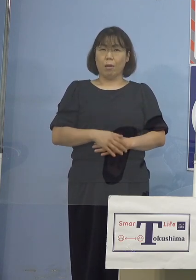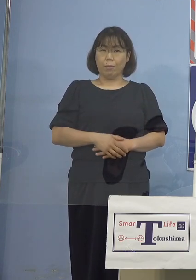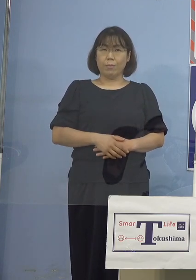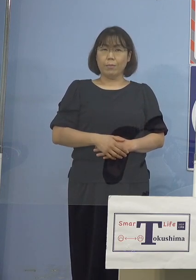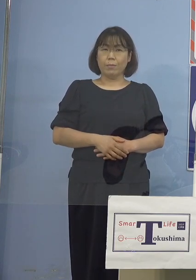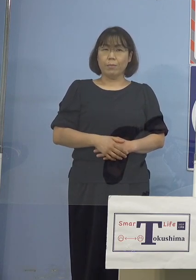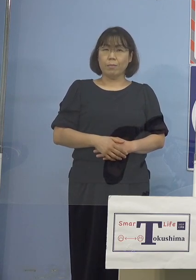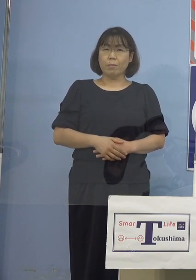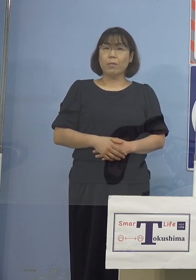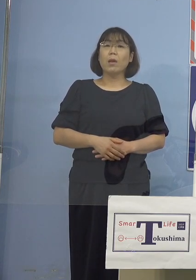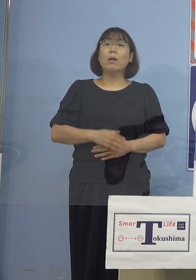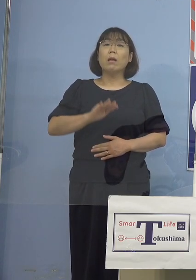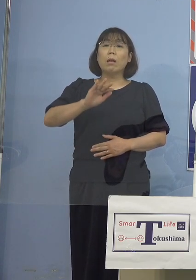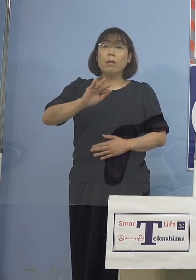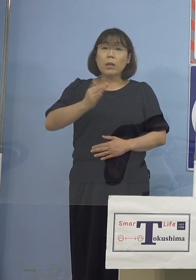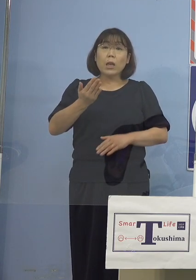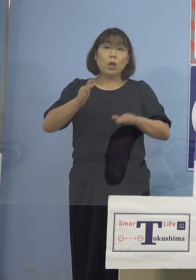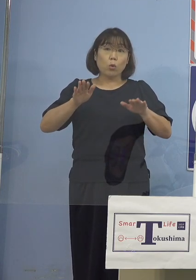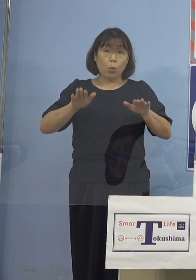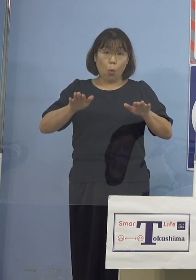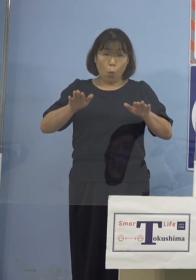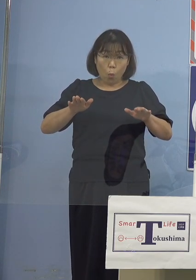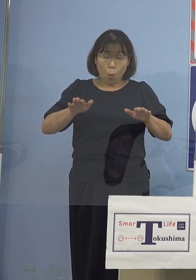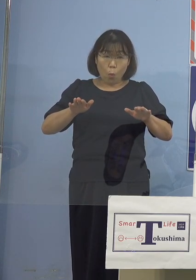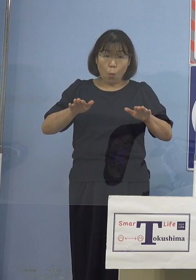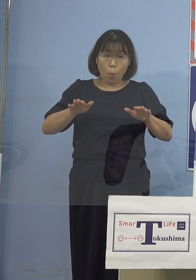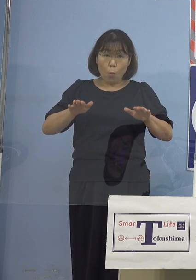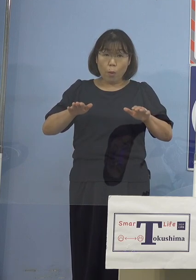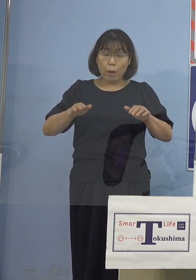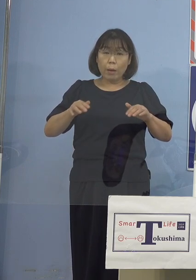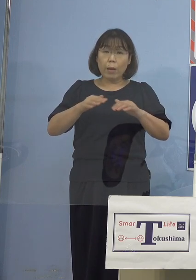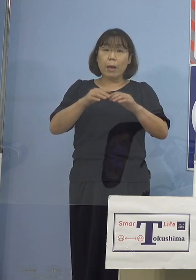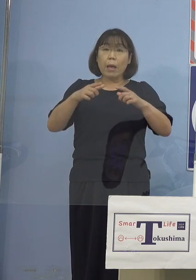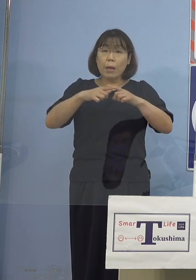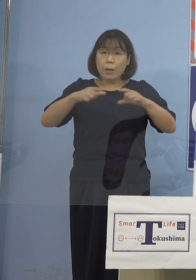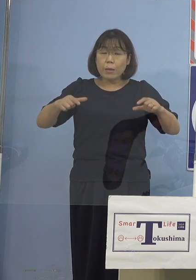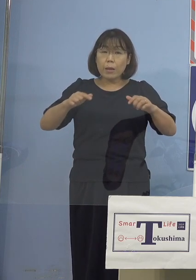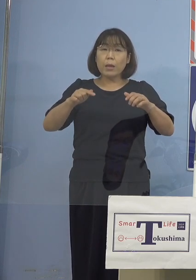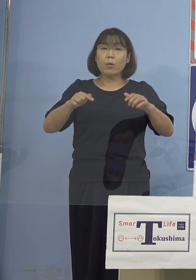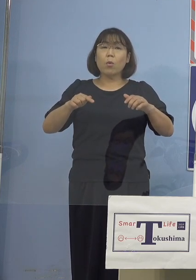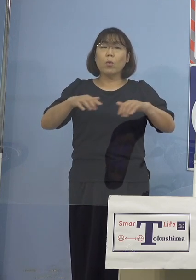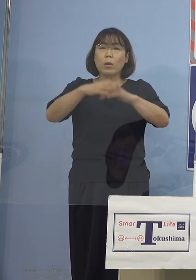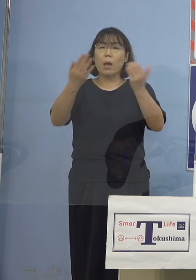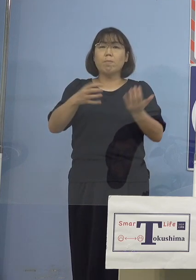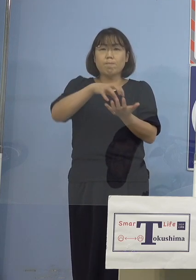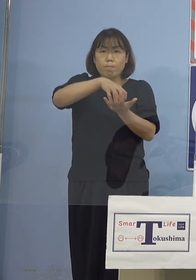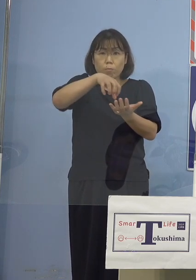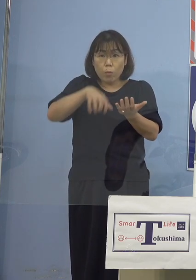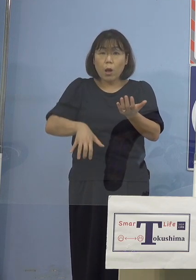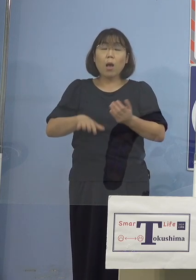しかし、今回こうした形で 全面的に全国で解除となってきますと